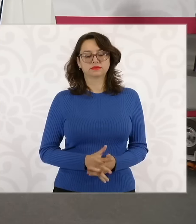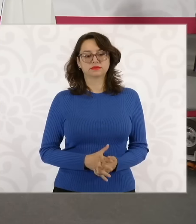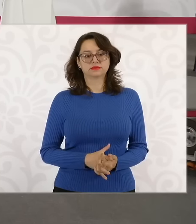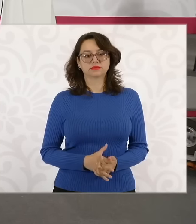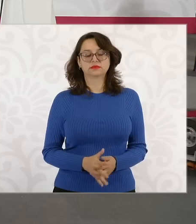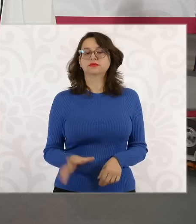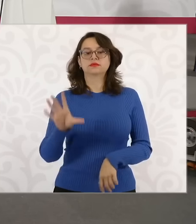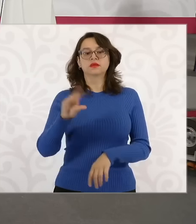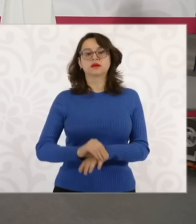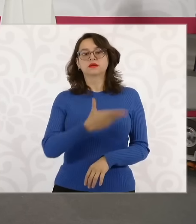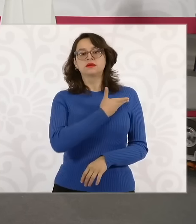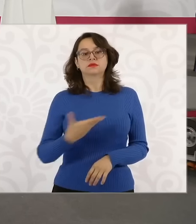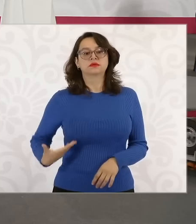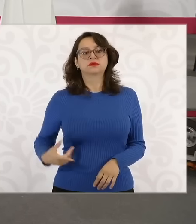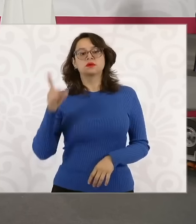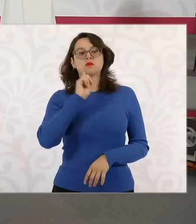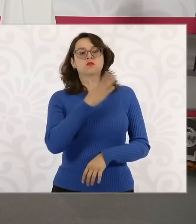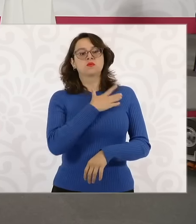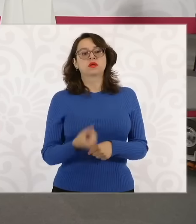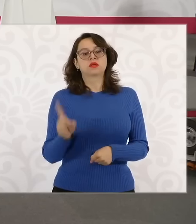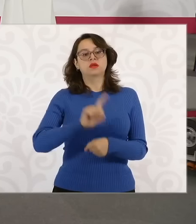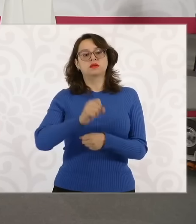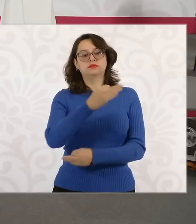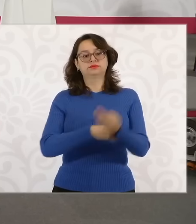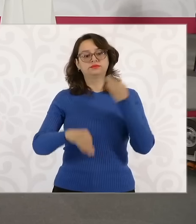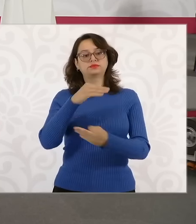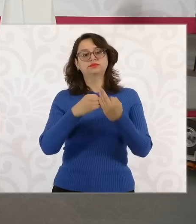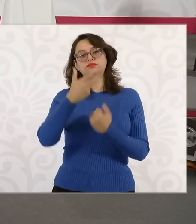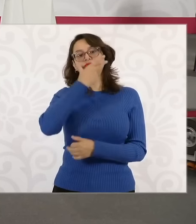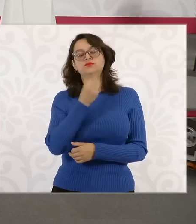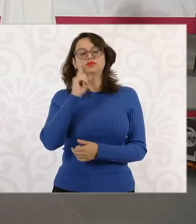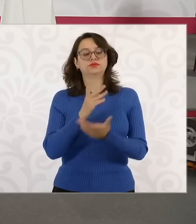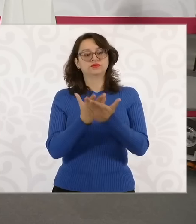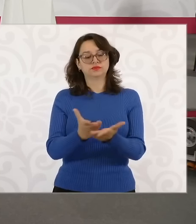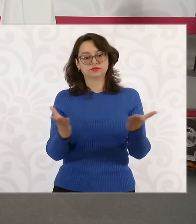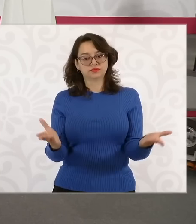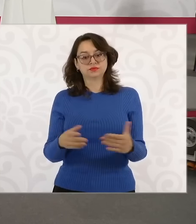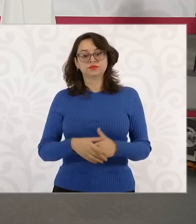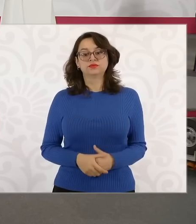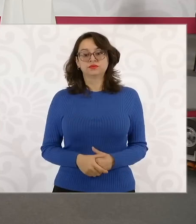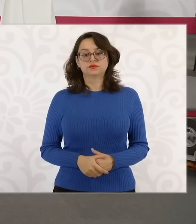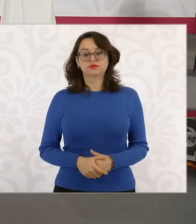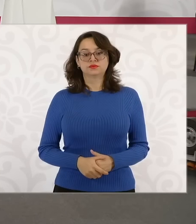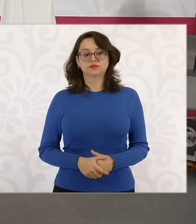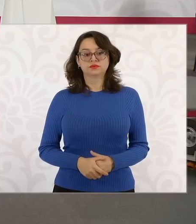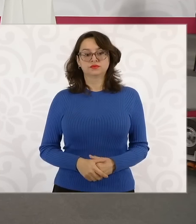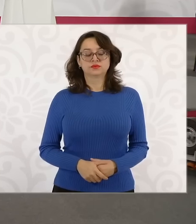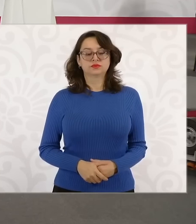Con su permiso, presidenta. Muy buenos días a todos y todas. Esto nos acaban de de proyectar